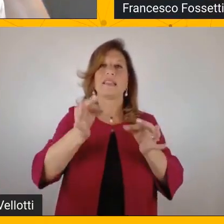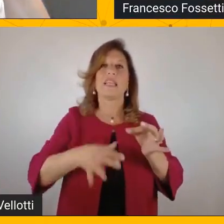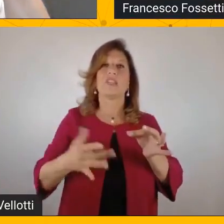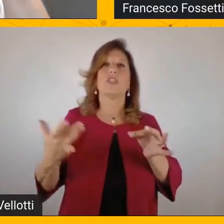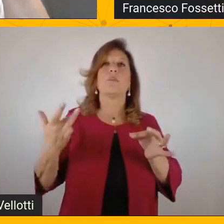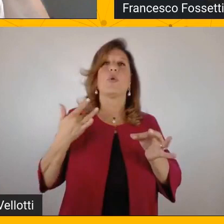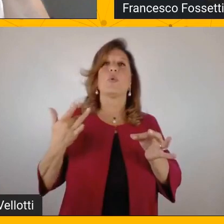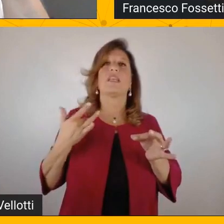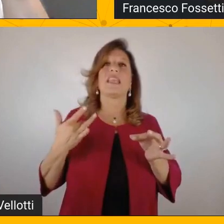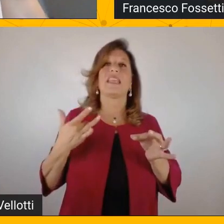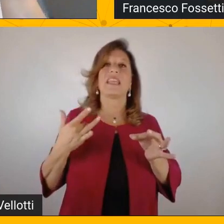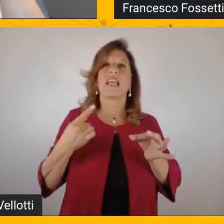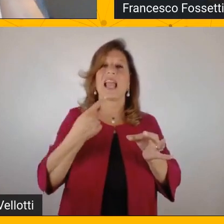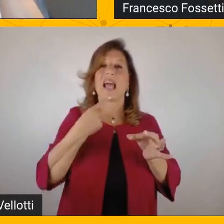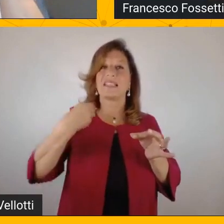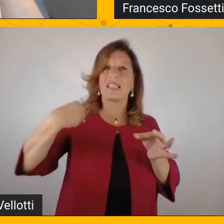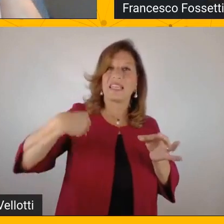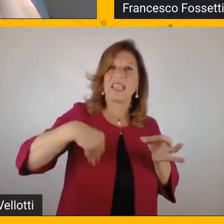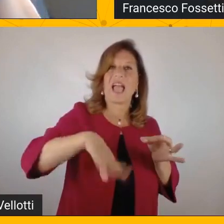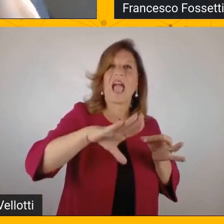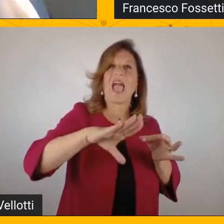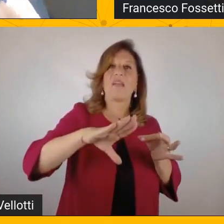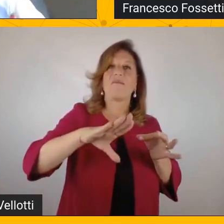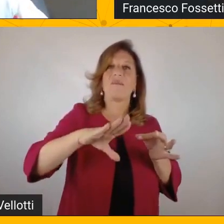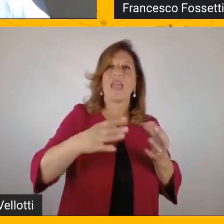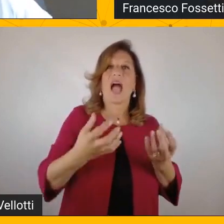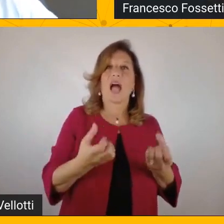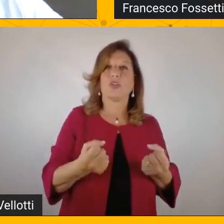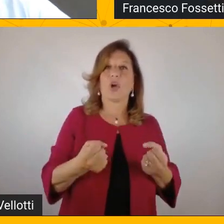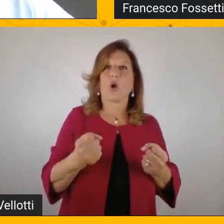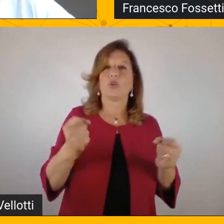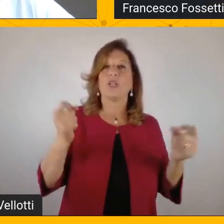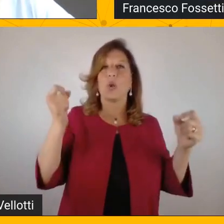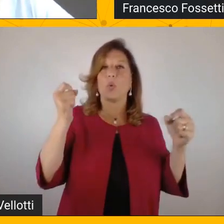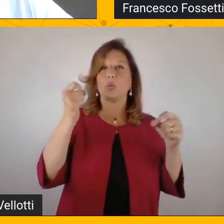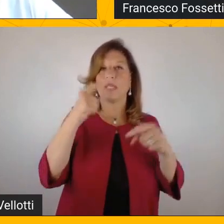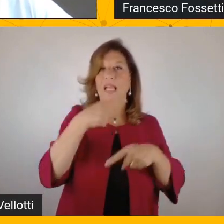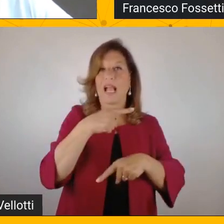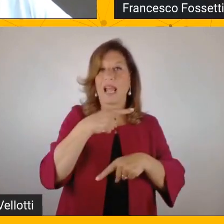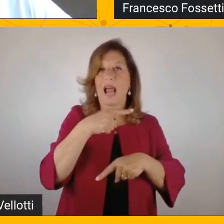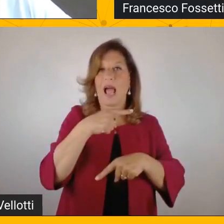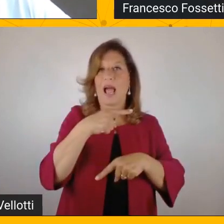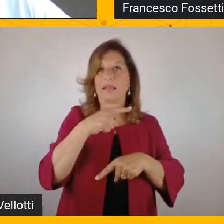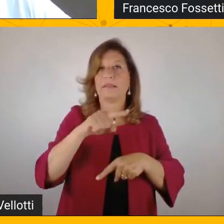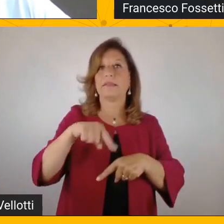ringrazia eh il public per avergli inviato diciamo i